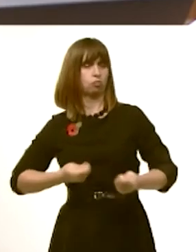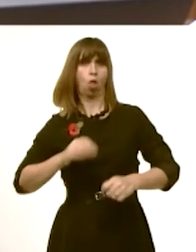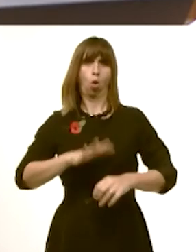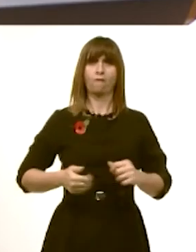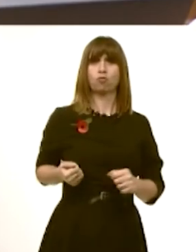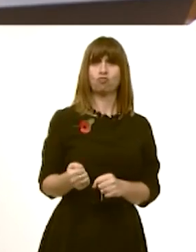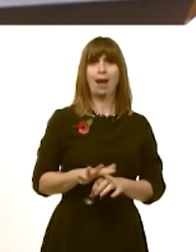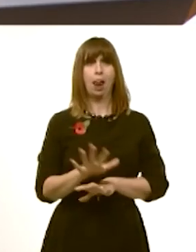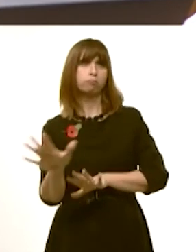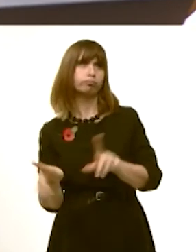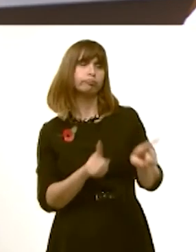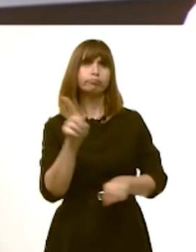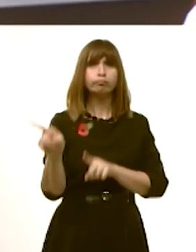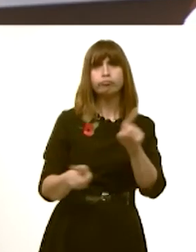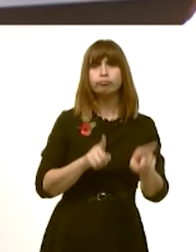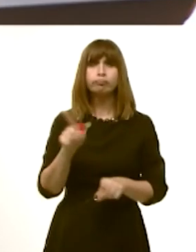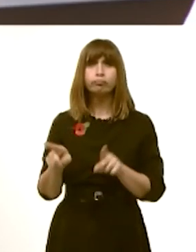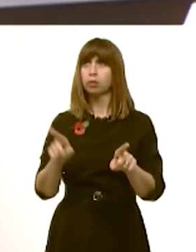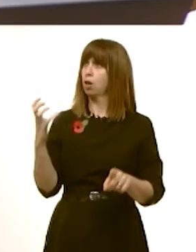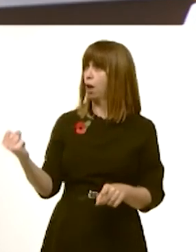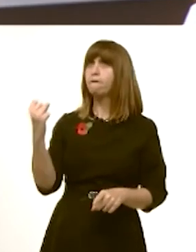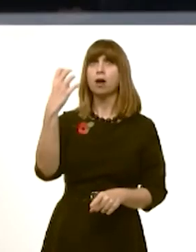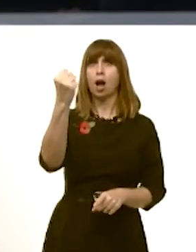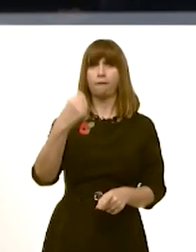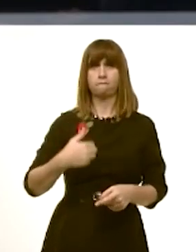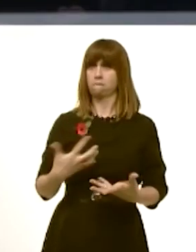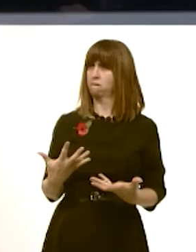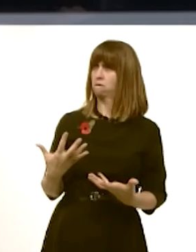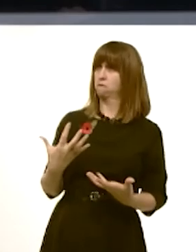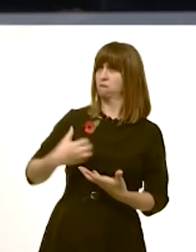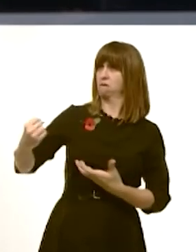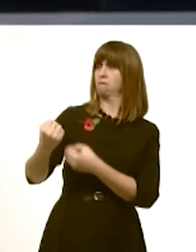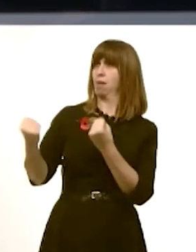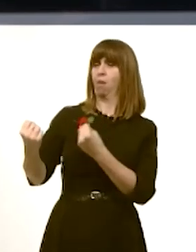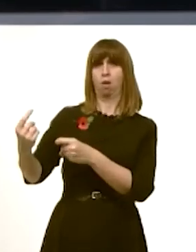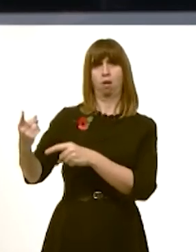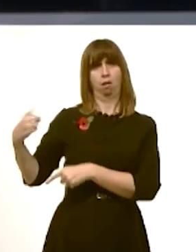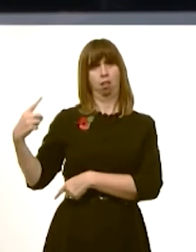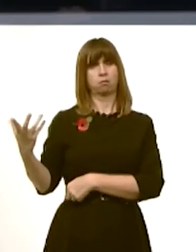Felly, pan rym niín gweld problemauín codi, ac wrth gwrs mae cau twnnel Hafren yn enghraifft